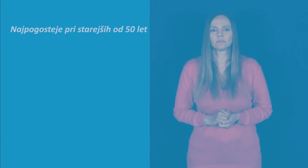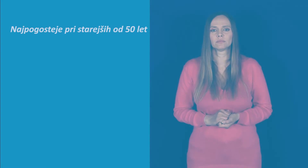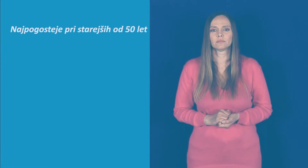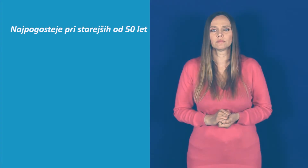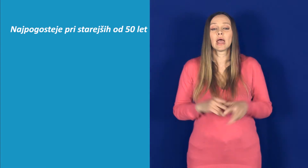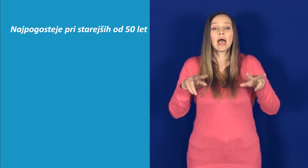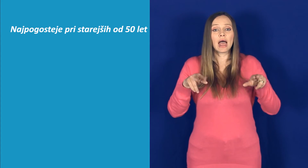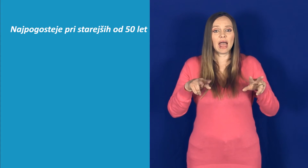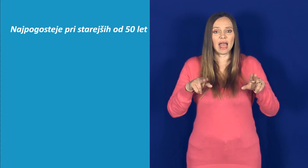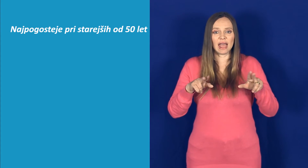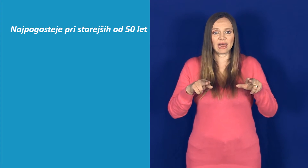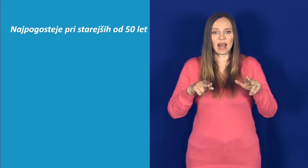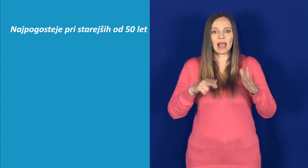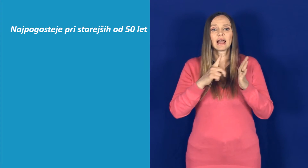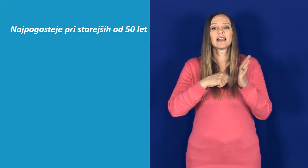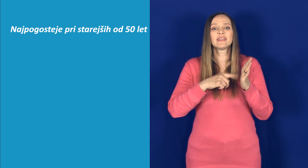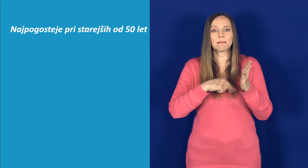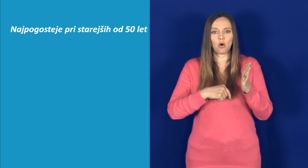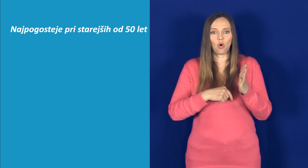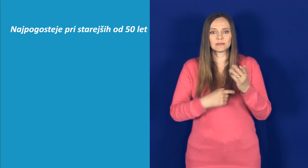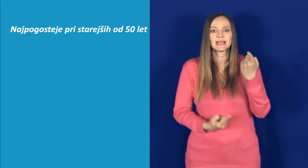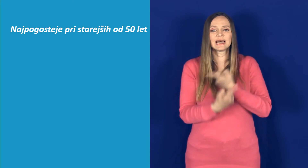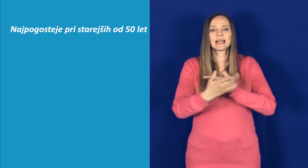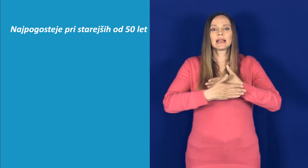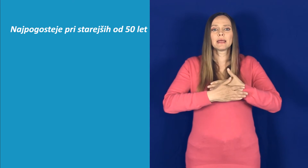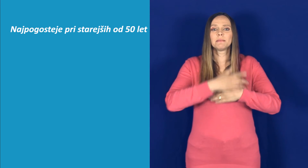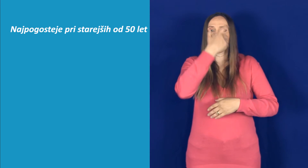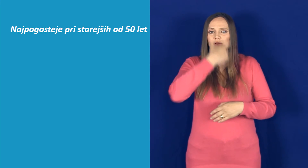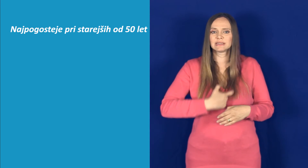Rak najpogosteje nastane pri osebah starejših od 50 let,